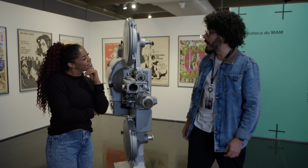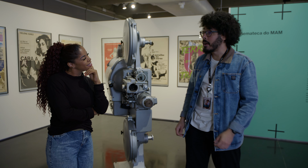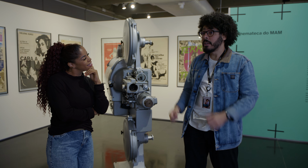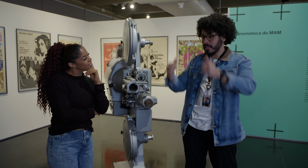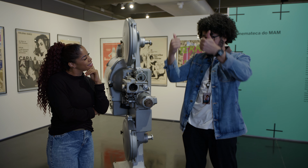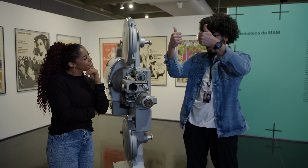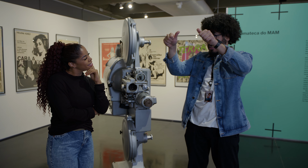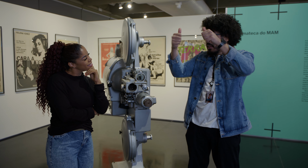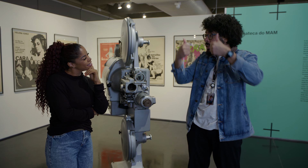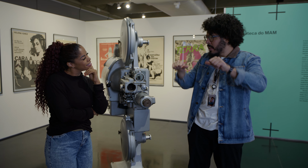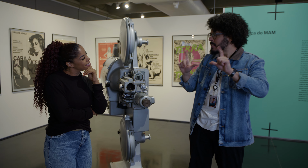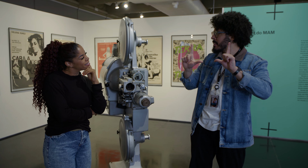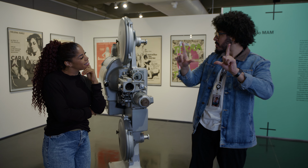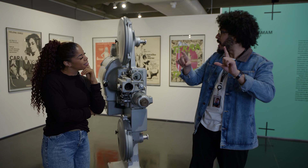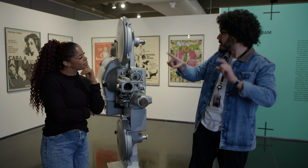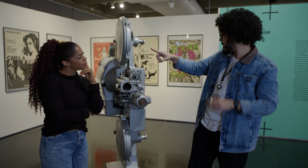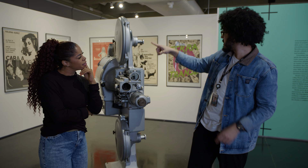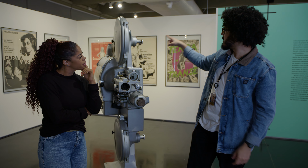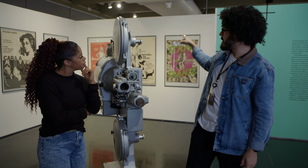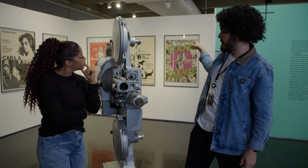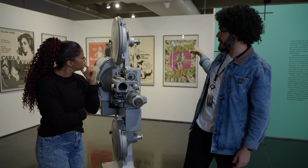E você está vendo esses cartazes?